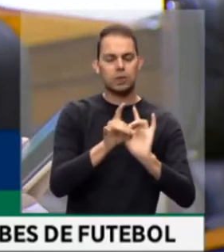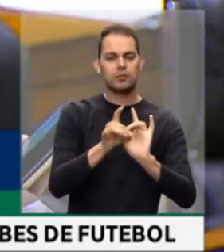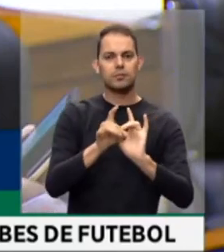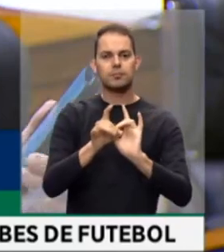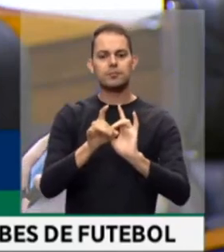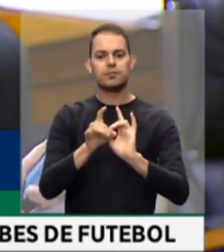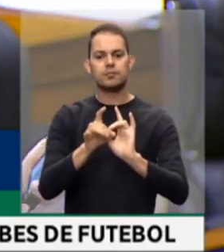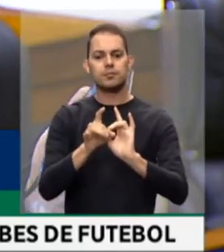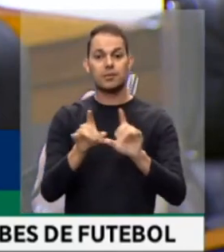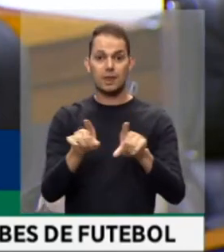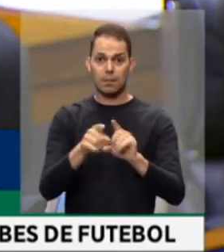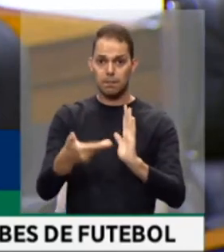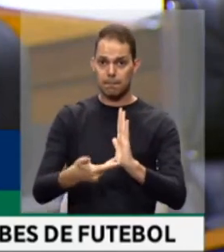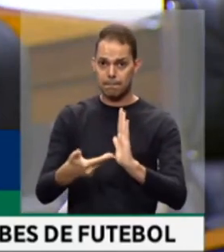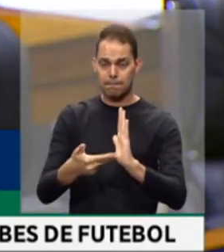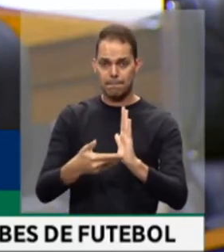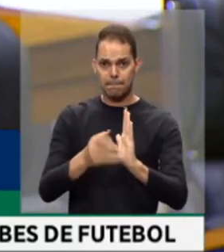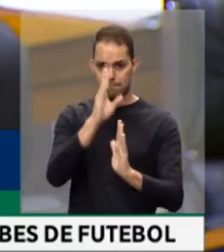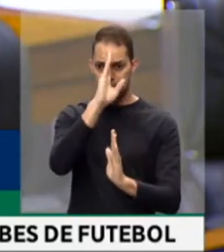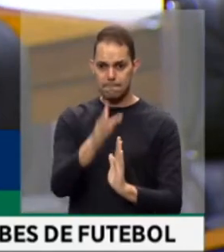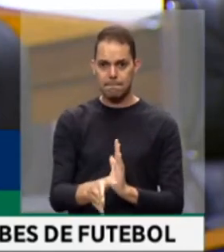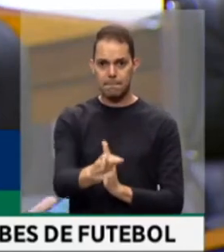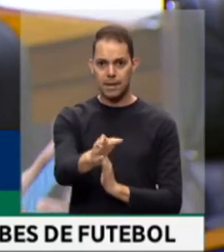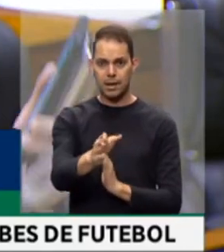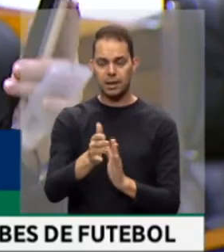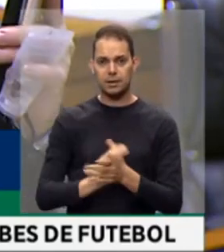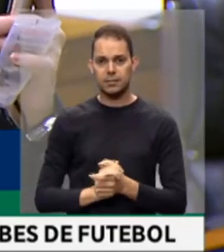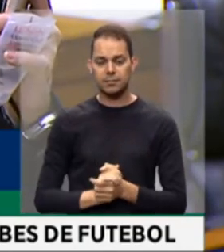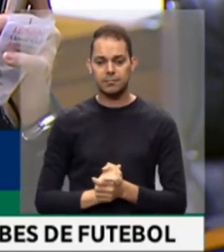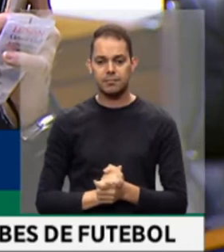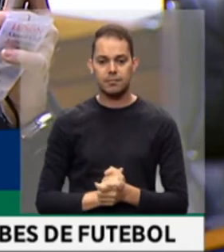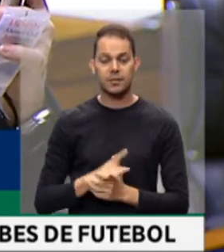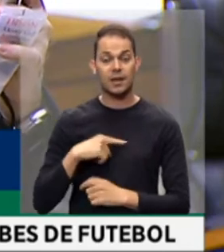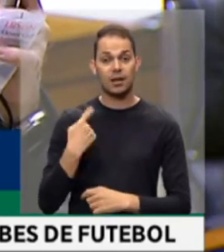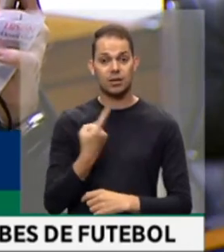ALGUMA MOVIMENTAÇÃO E PEDIR TAMBÉM QUE REÚNA OS PROJETOS OUTROS QUE ESTÃO... TAMBÉM NA CASA COM ESSE MESMO